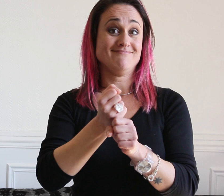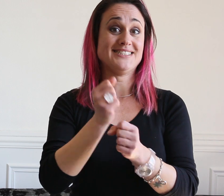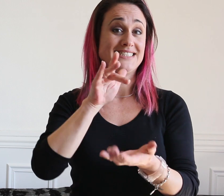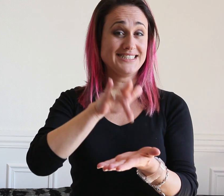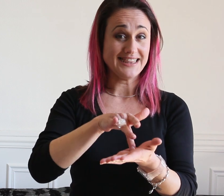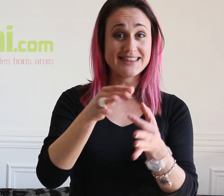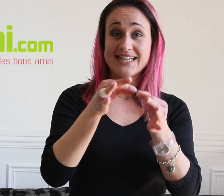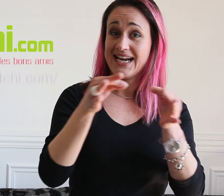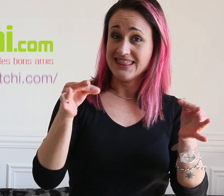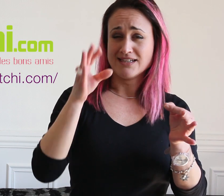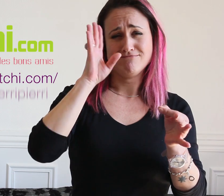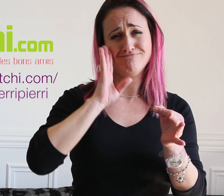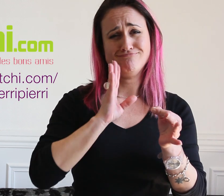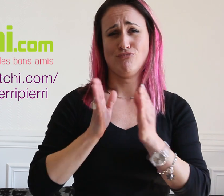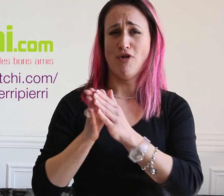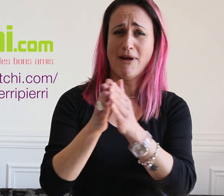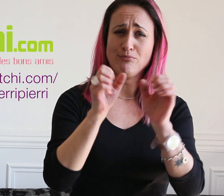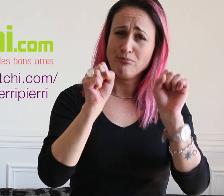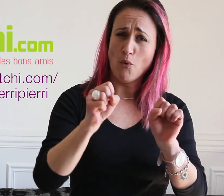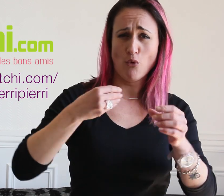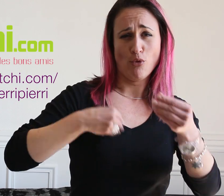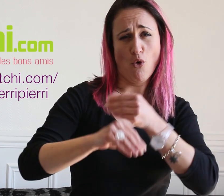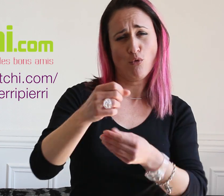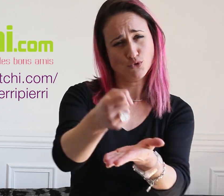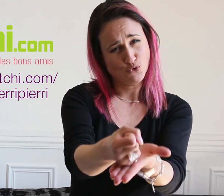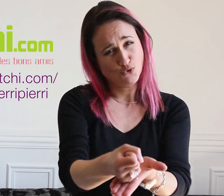On a créé une page d'internet pour faire des dons, ..